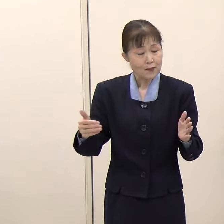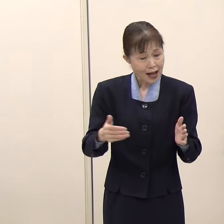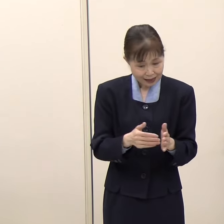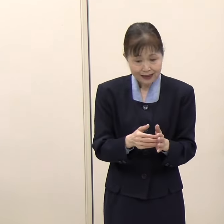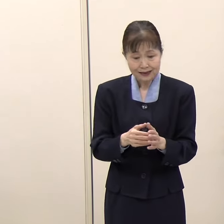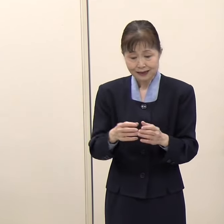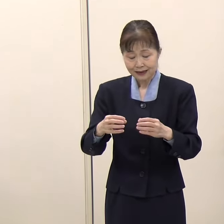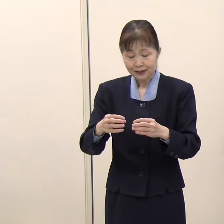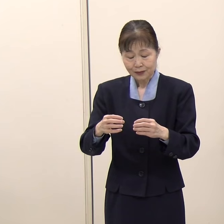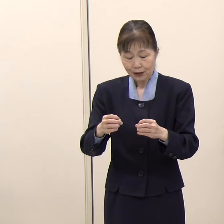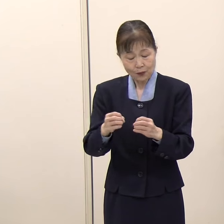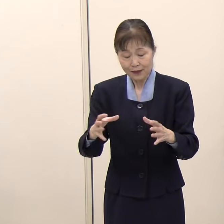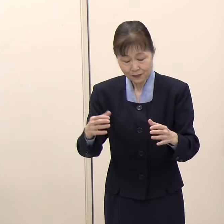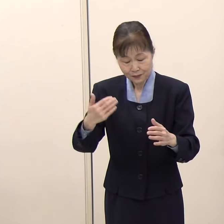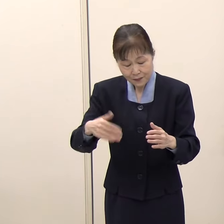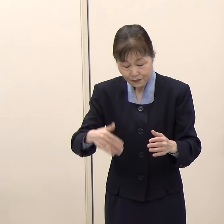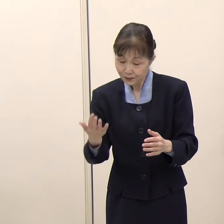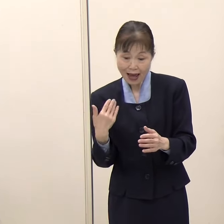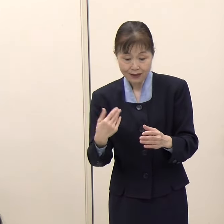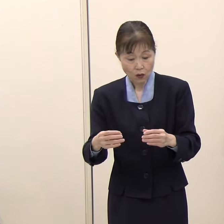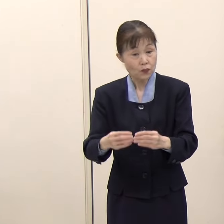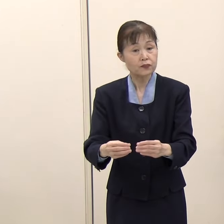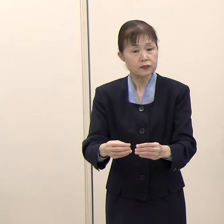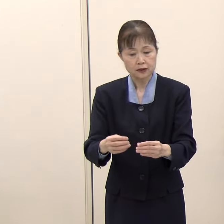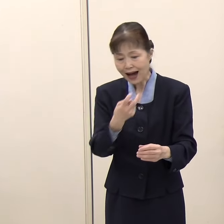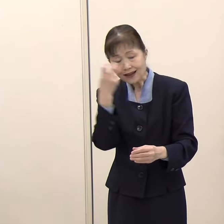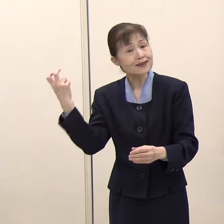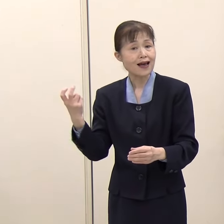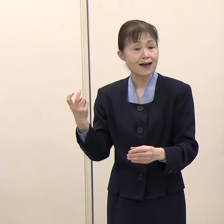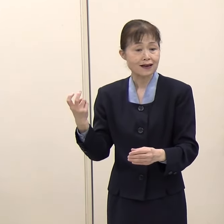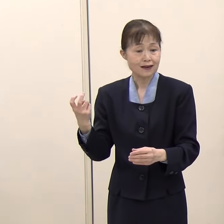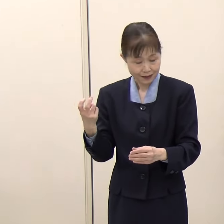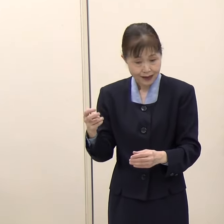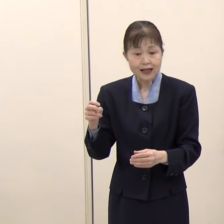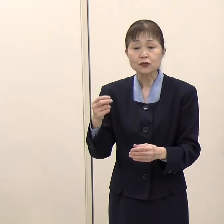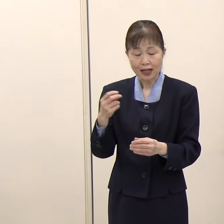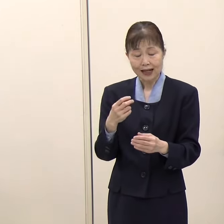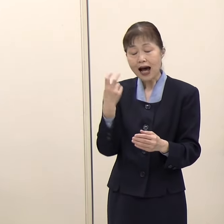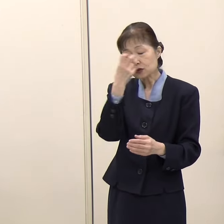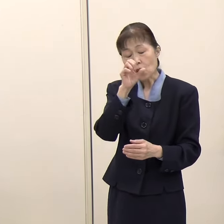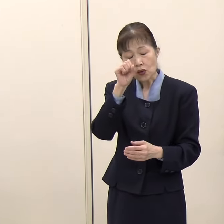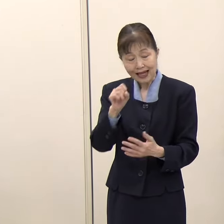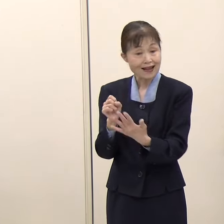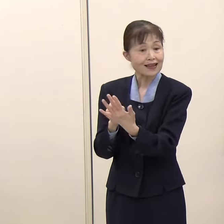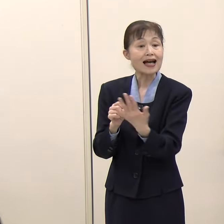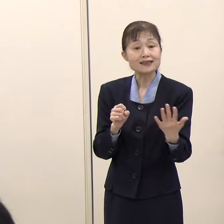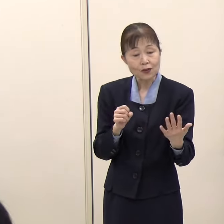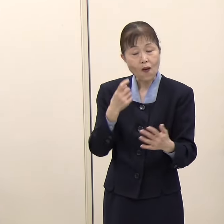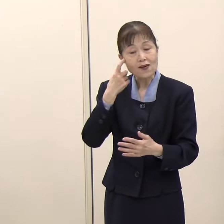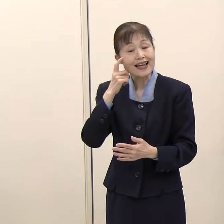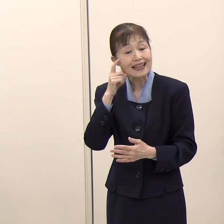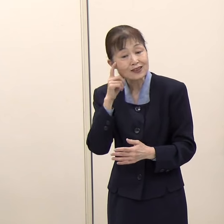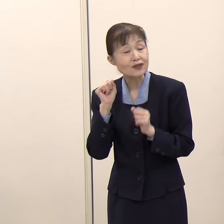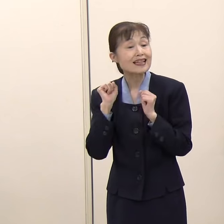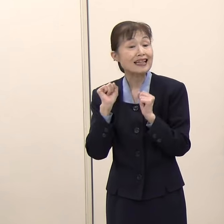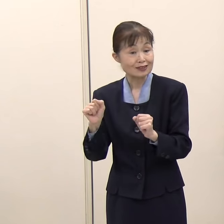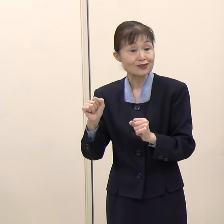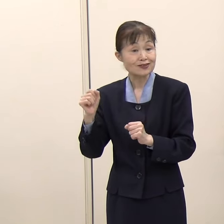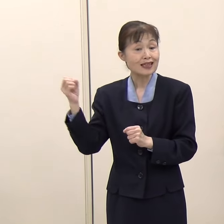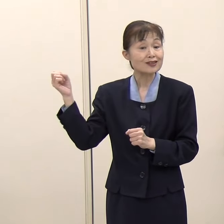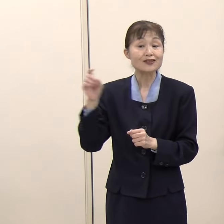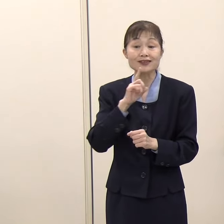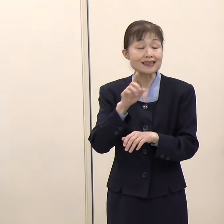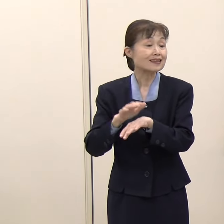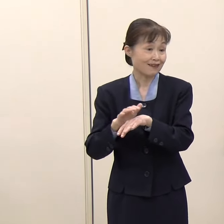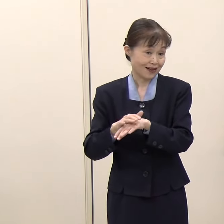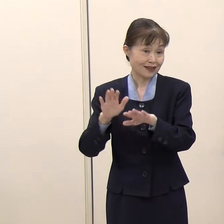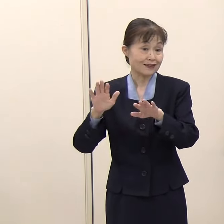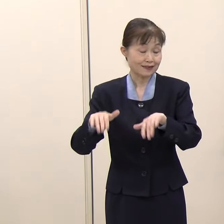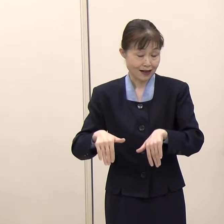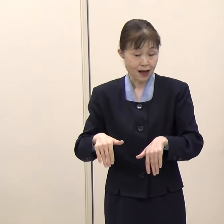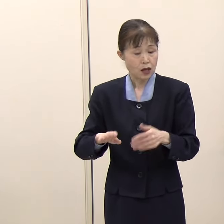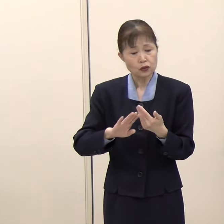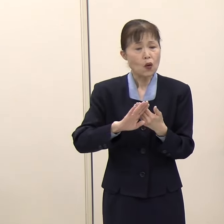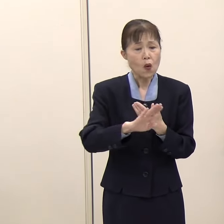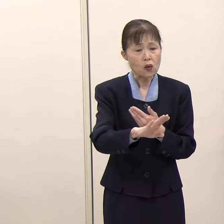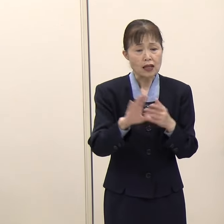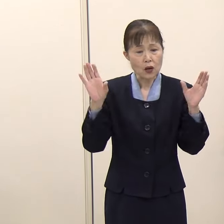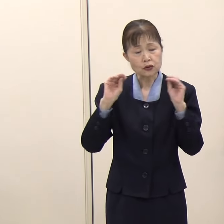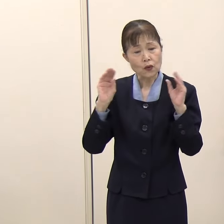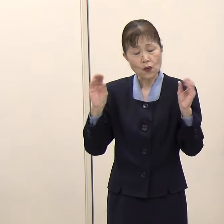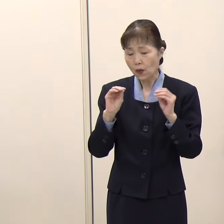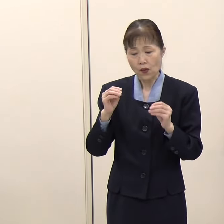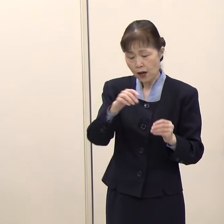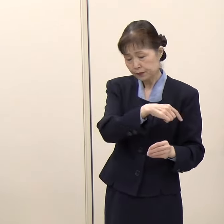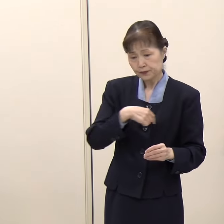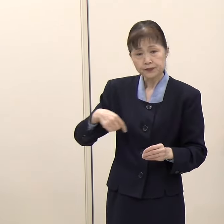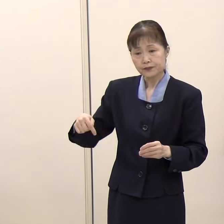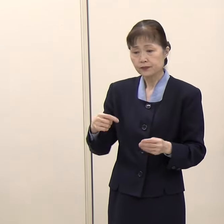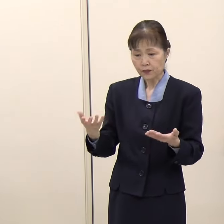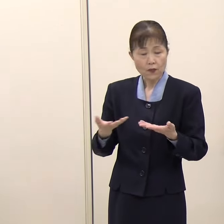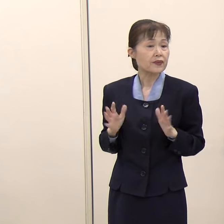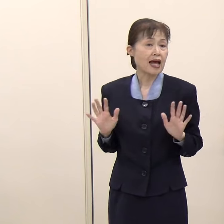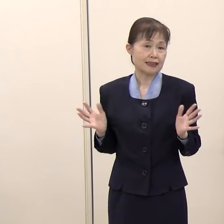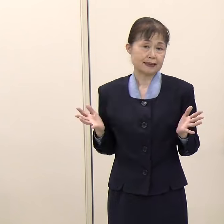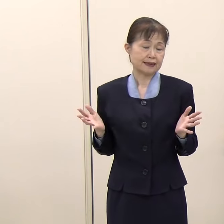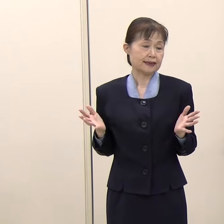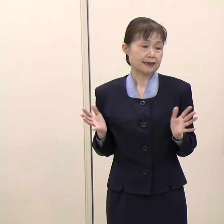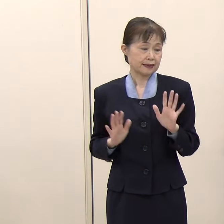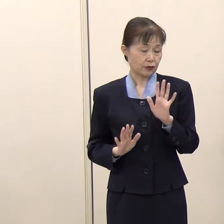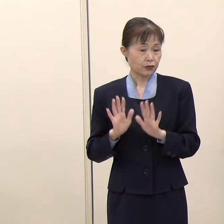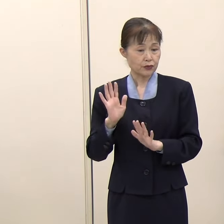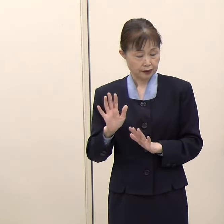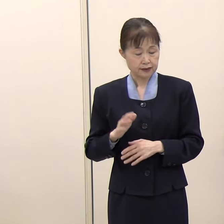この４か所を上げられて、調査の対象とすることを検討しているというご発言がありました。これ以外の情報は今のところ我々も承知してない状況です。